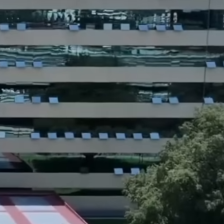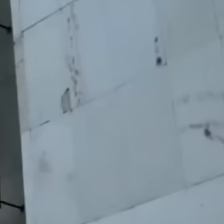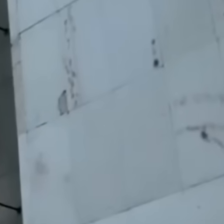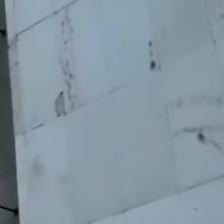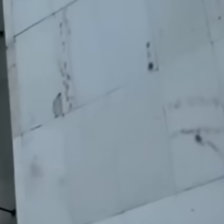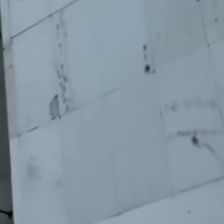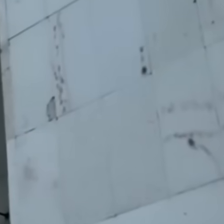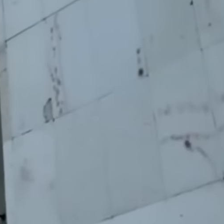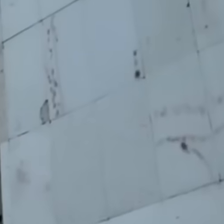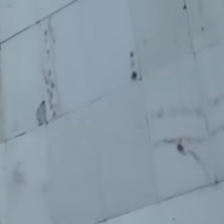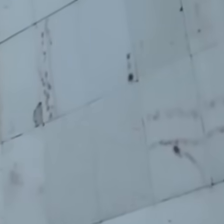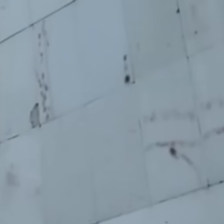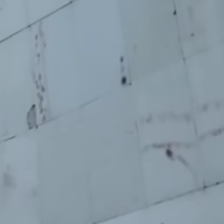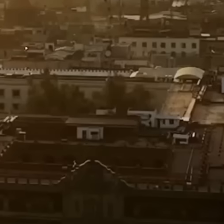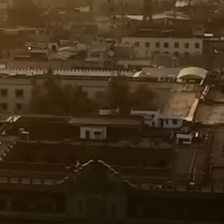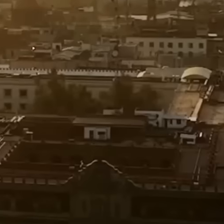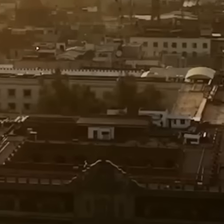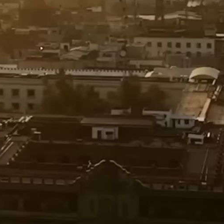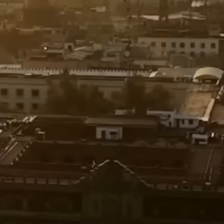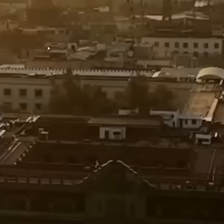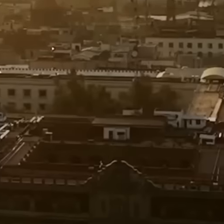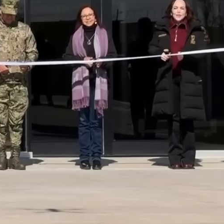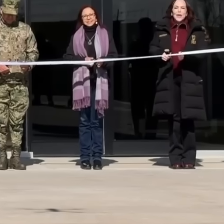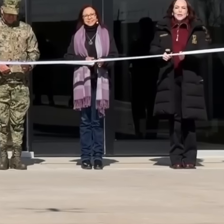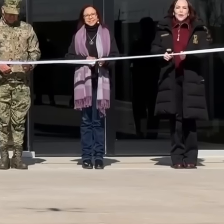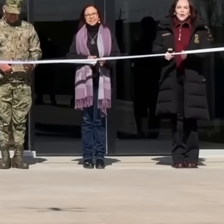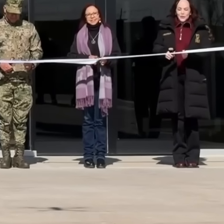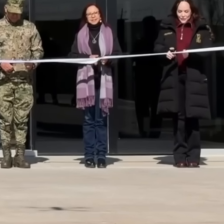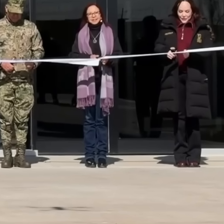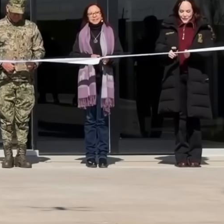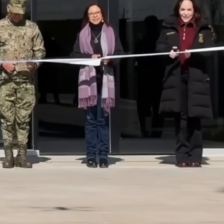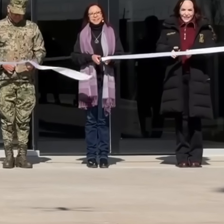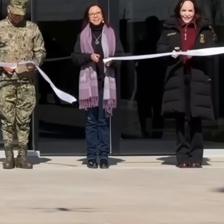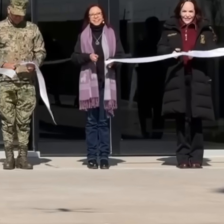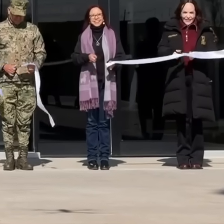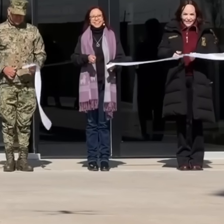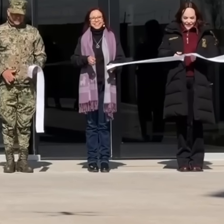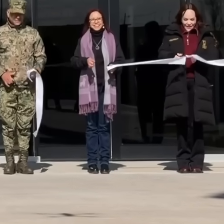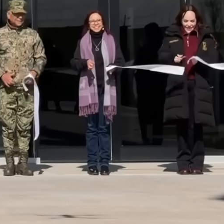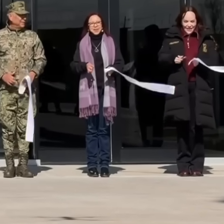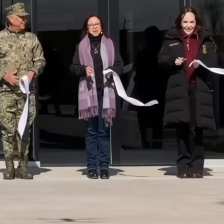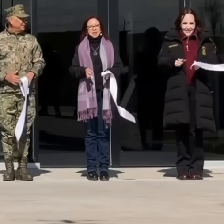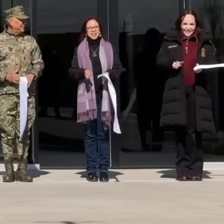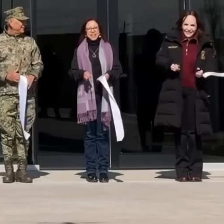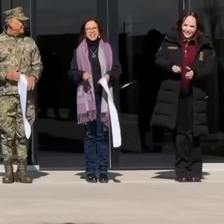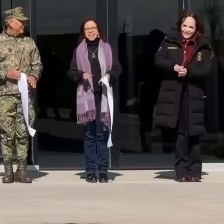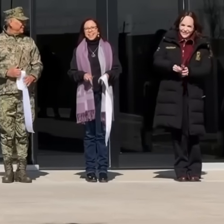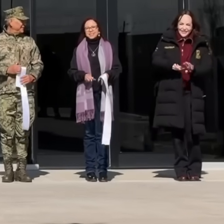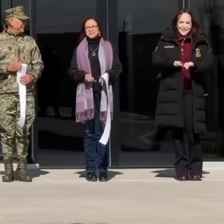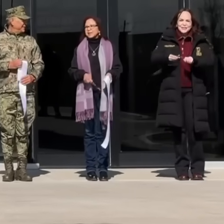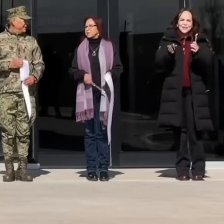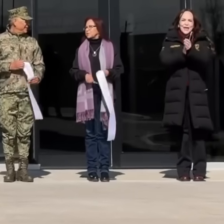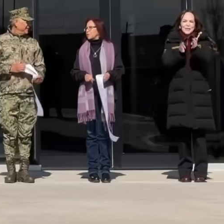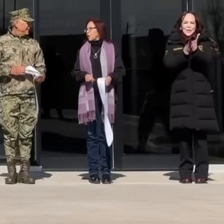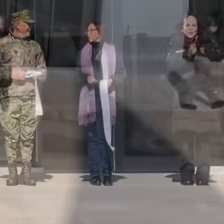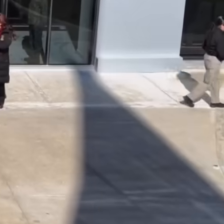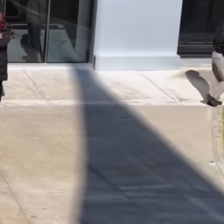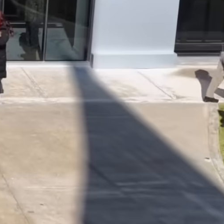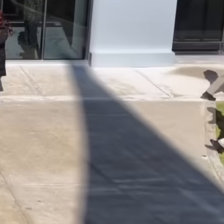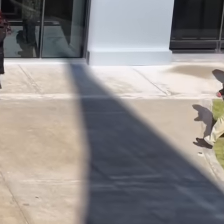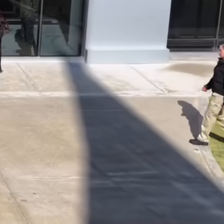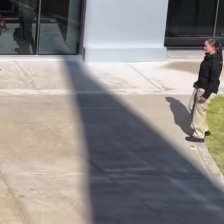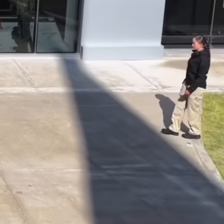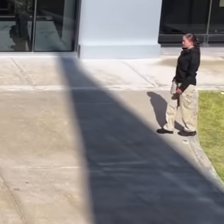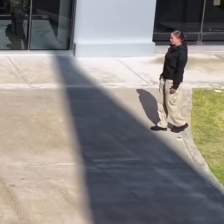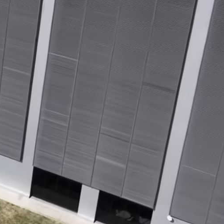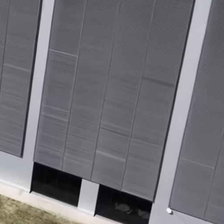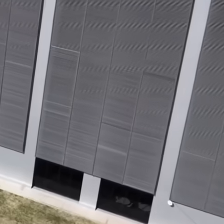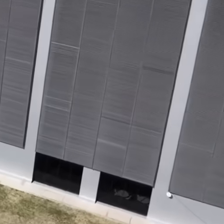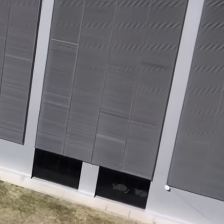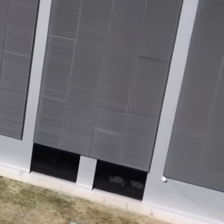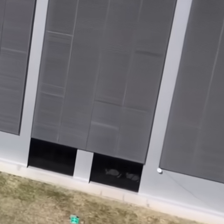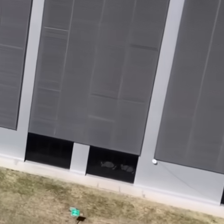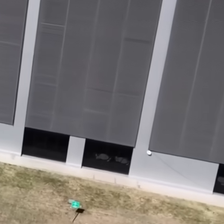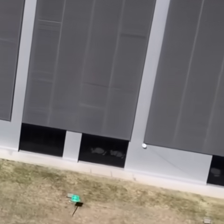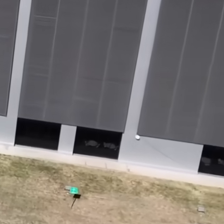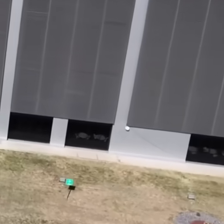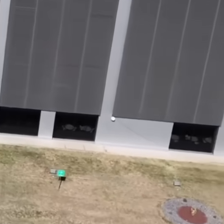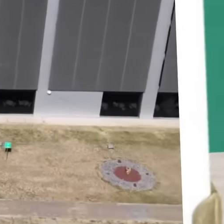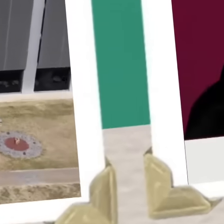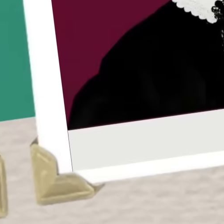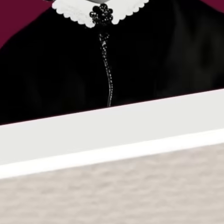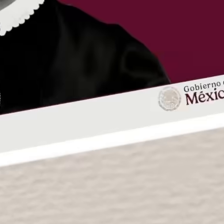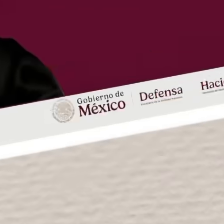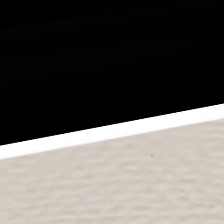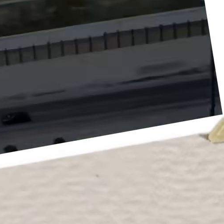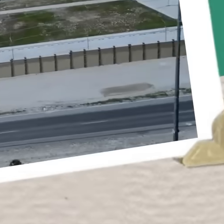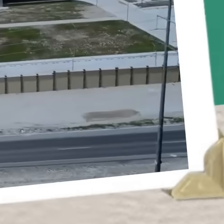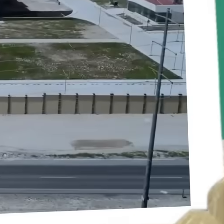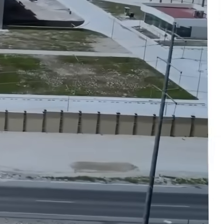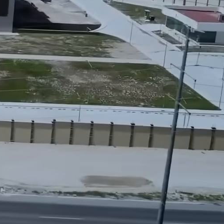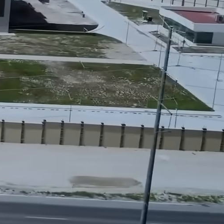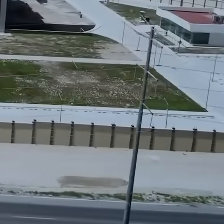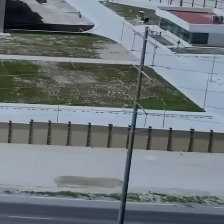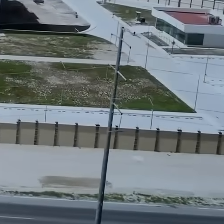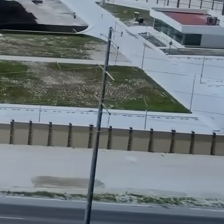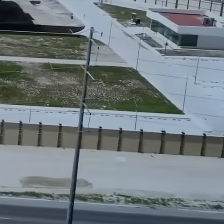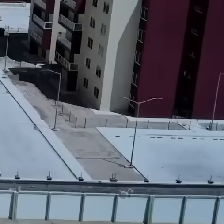realidades y la transformación. Felicidades, Nuevo Laredo, misión cumplida. [Música]